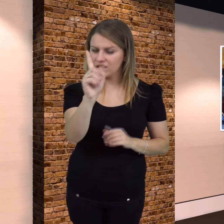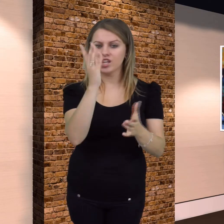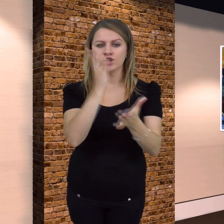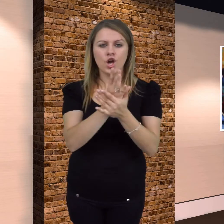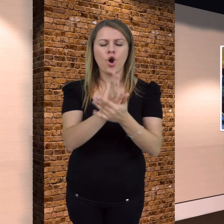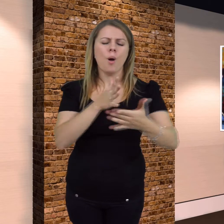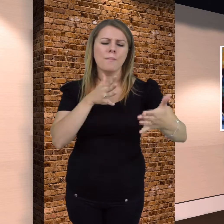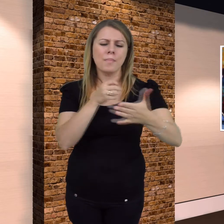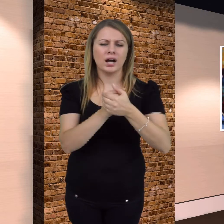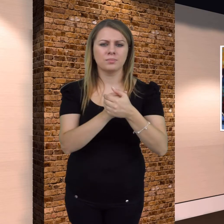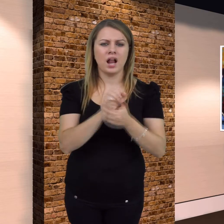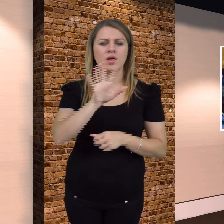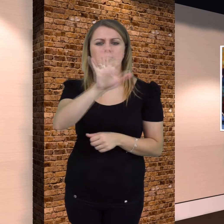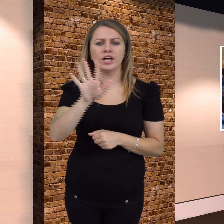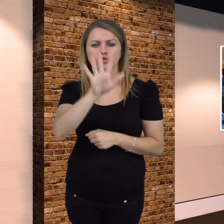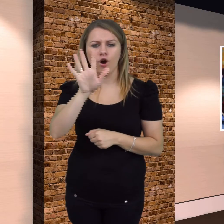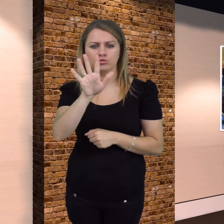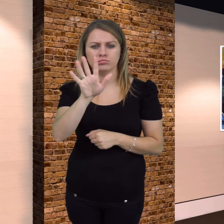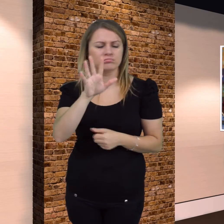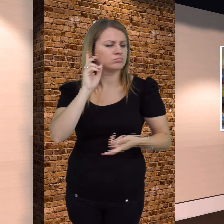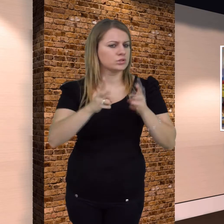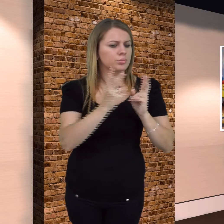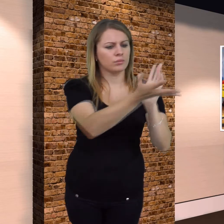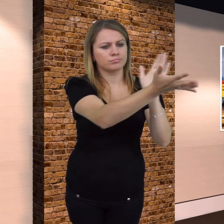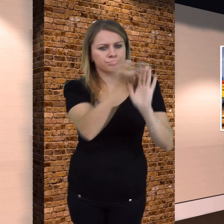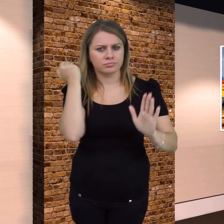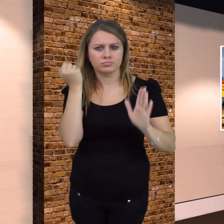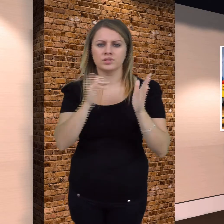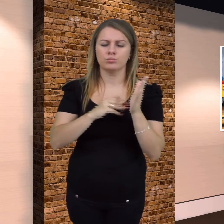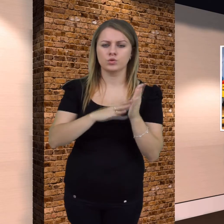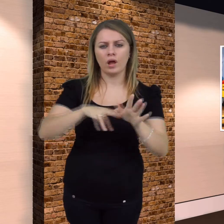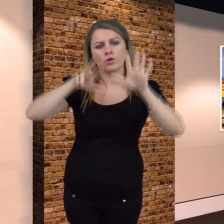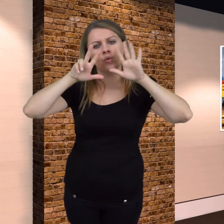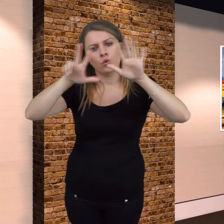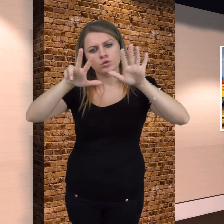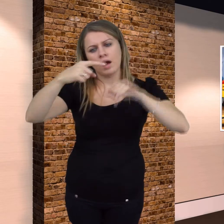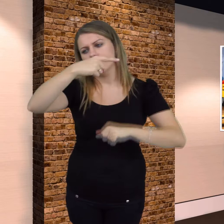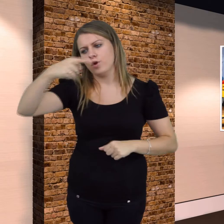Dziecko może pozostać w klubie max 5 godzin dziennie.